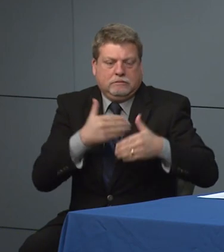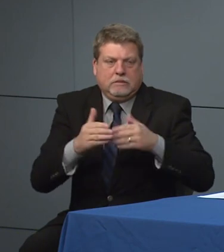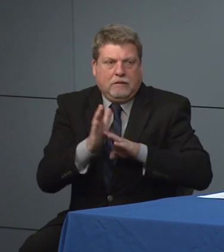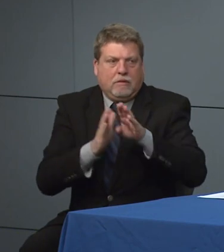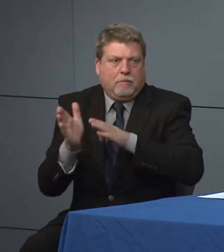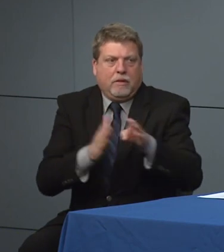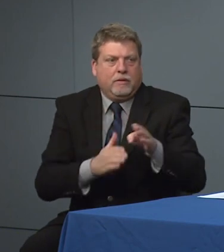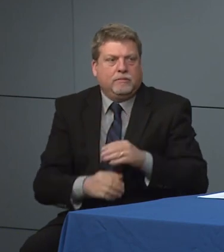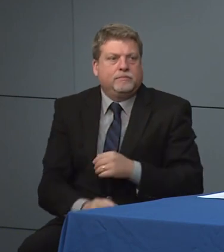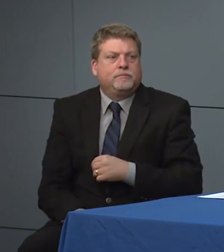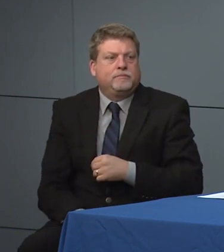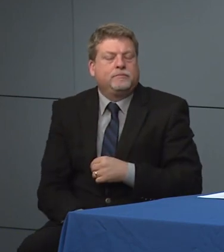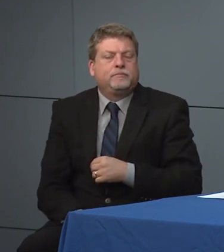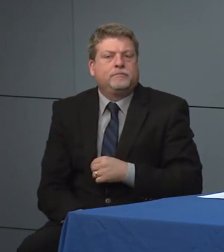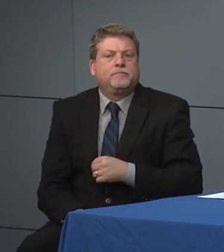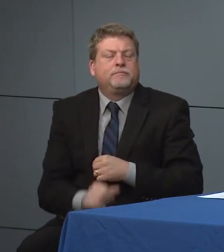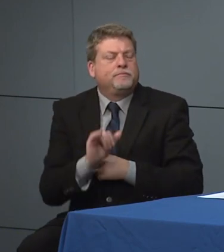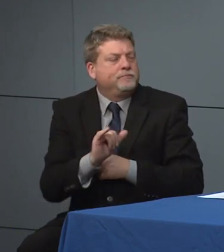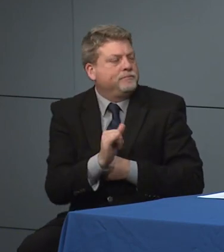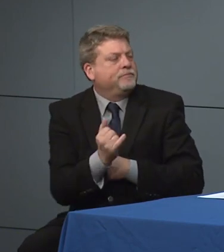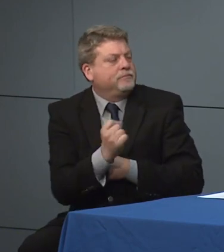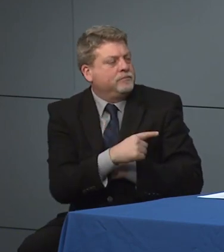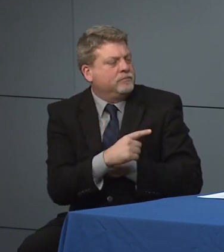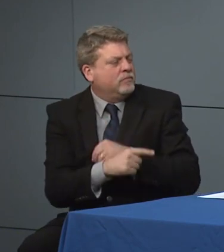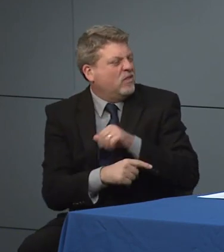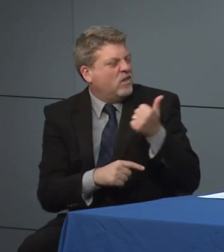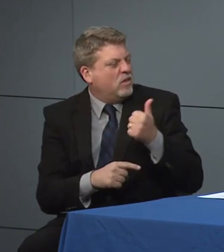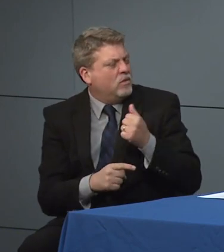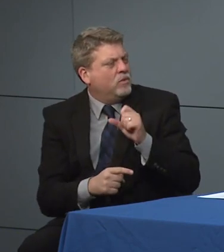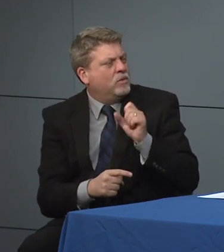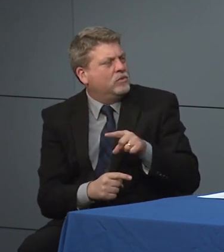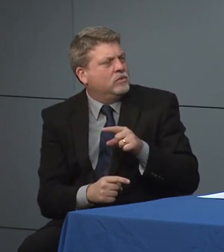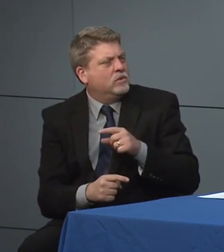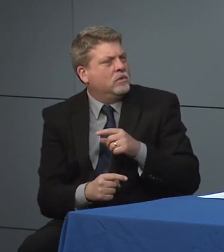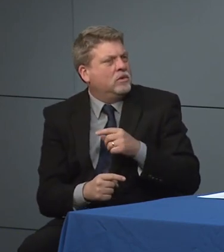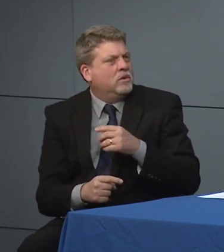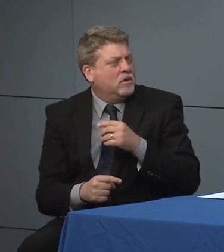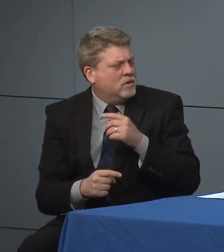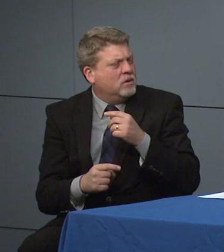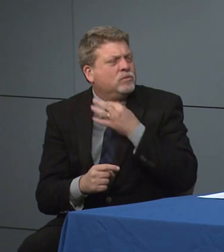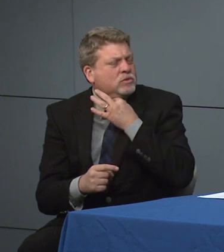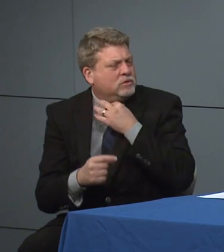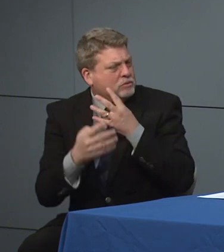estás relacionado con estos tres temas.